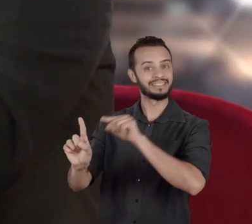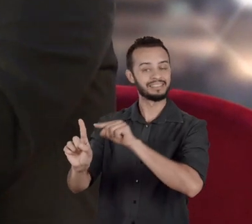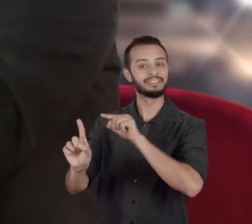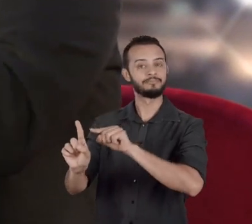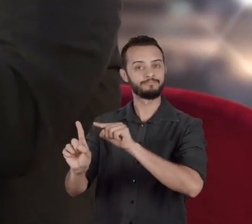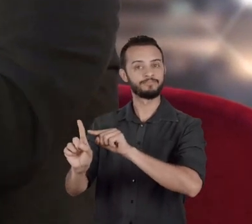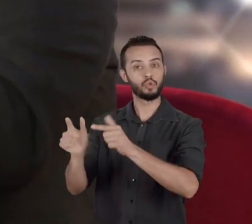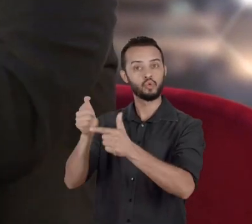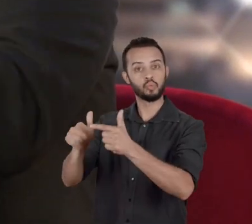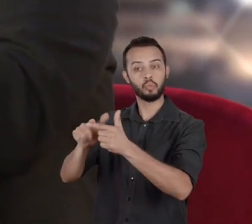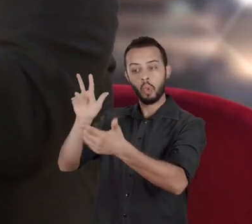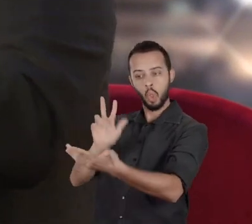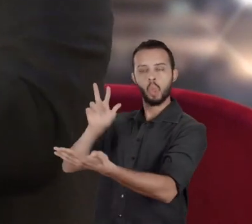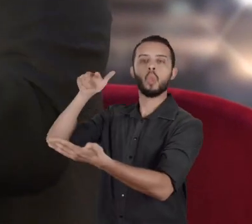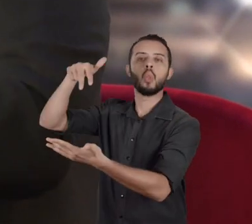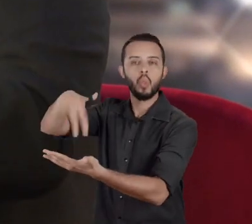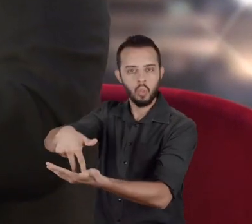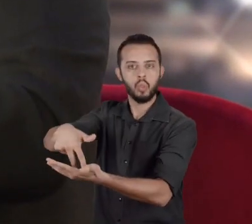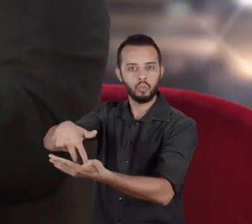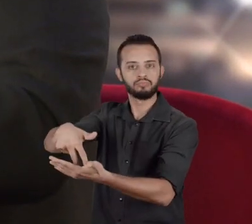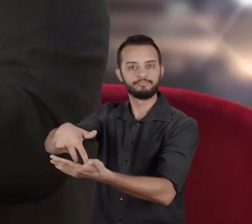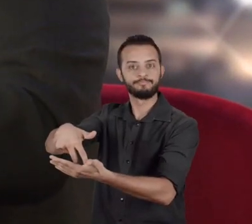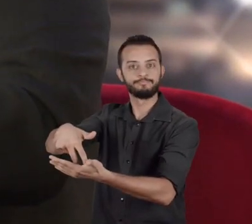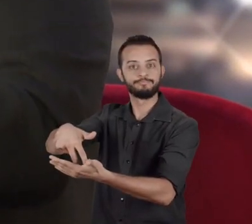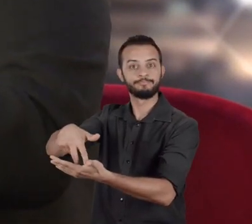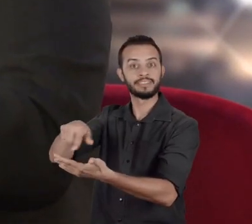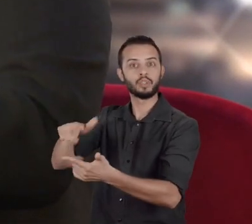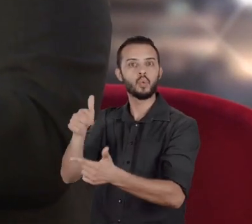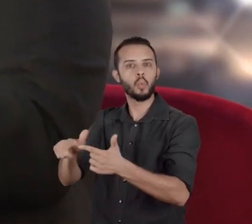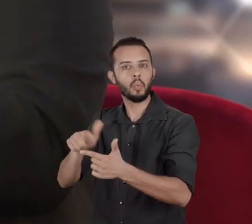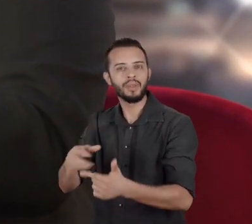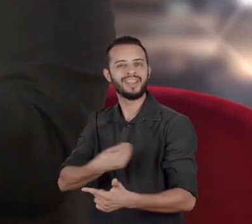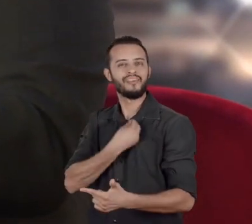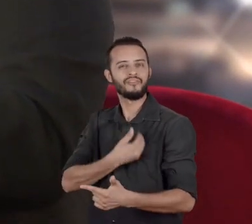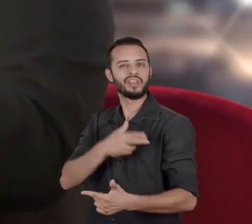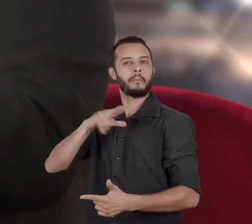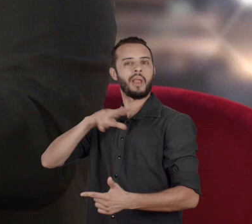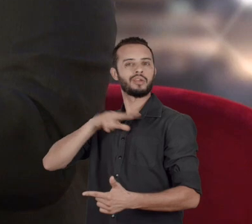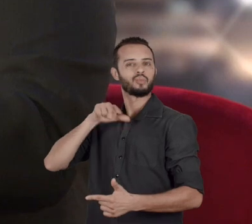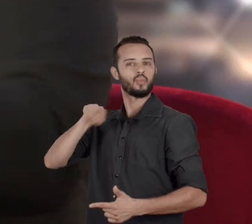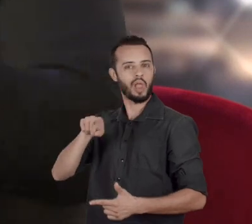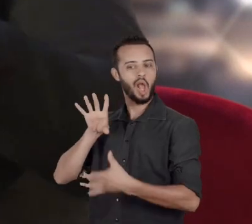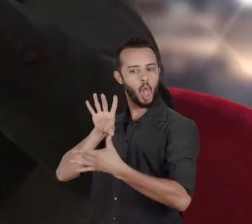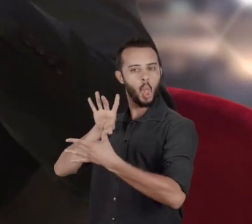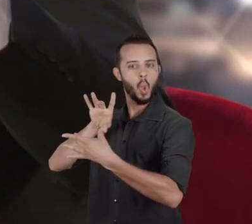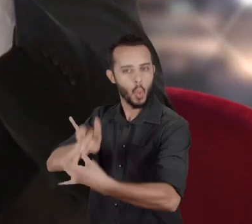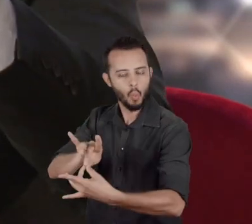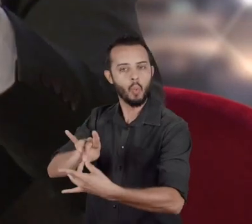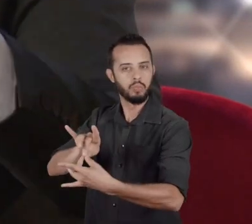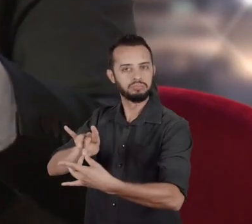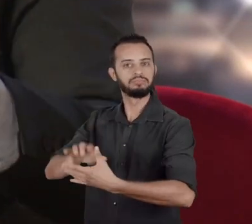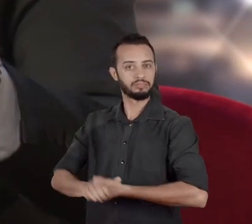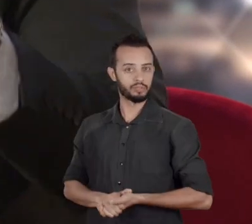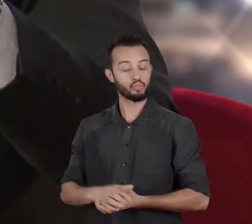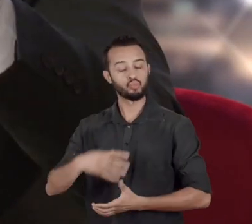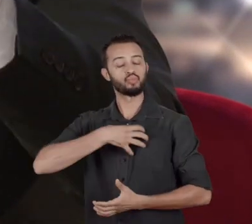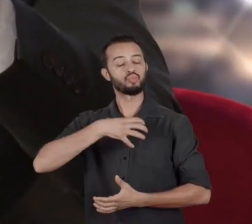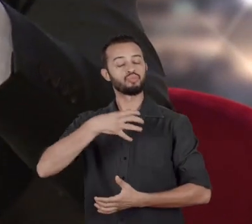lá na situação particular de viver aquele contexto e nas suas emoções,